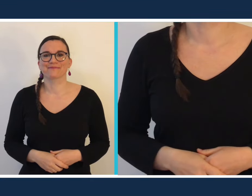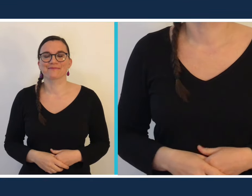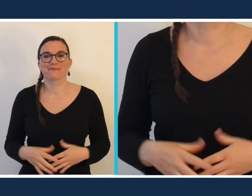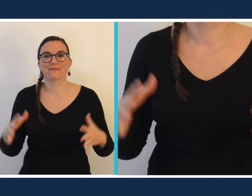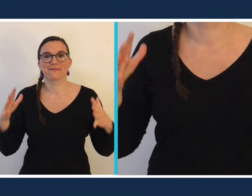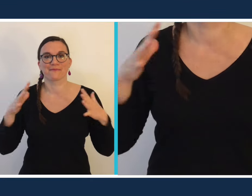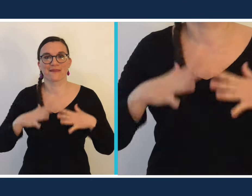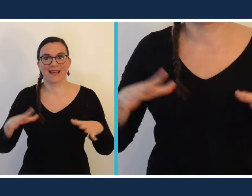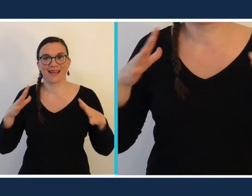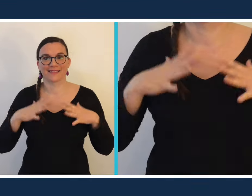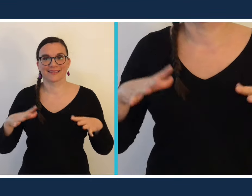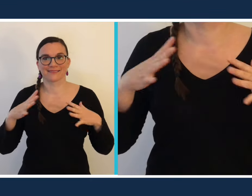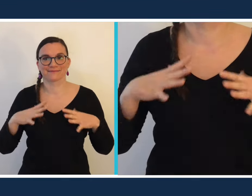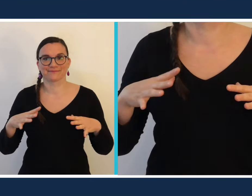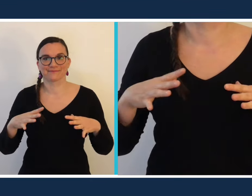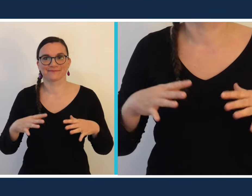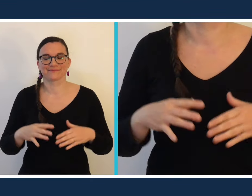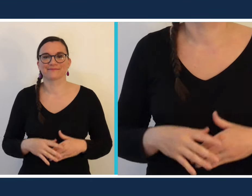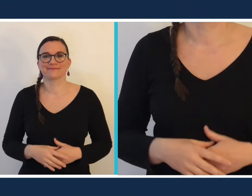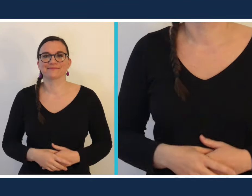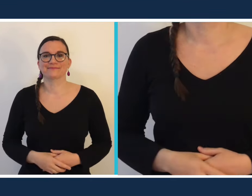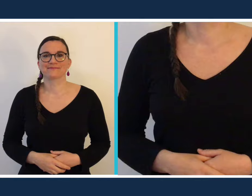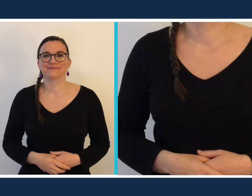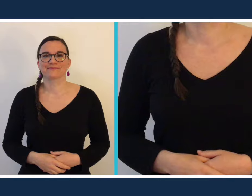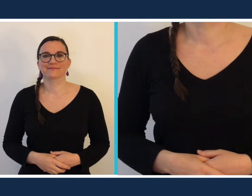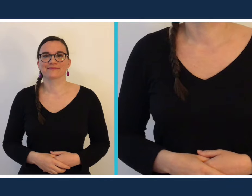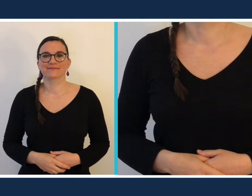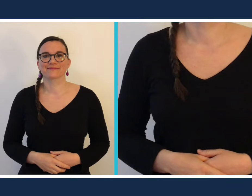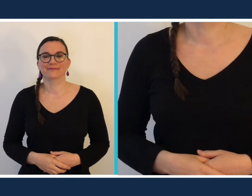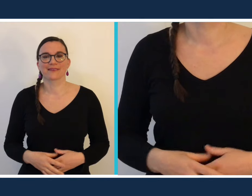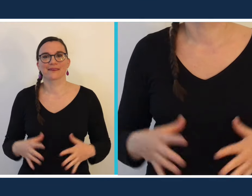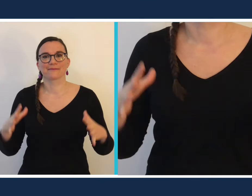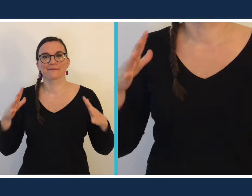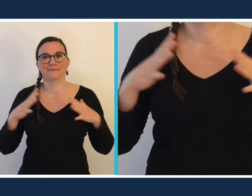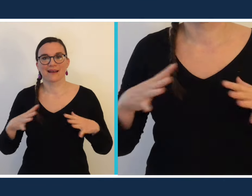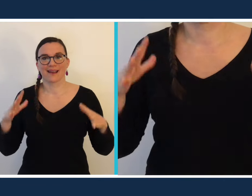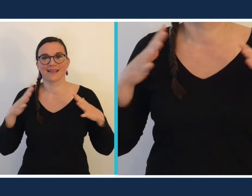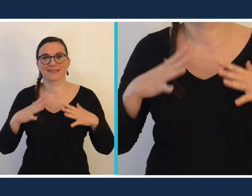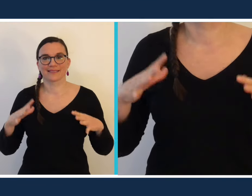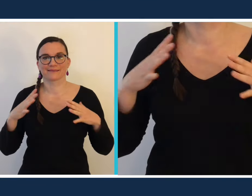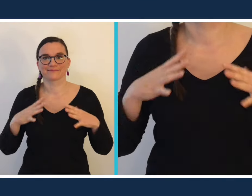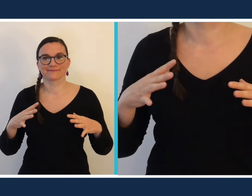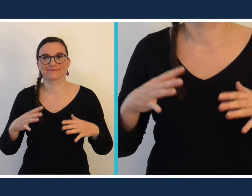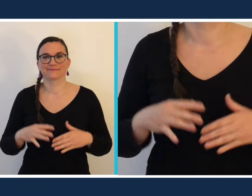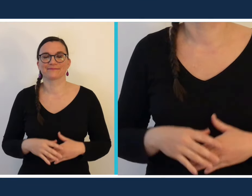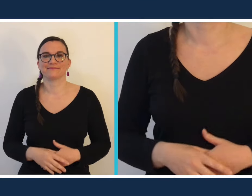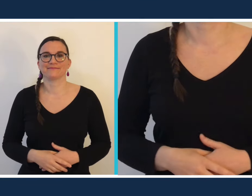[Balade]